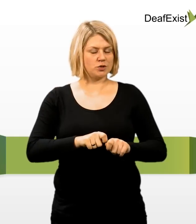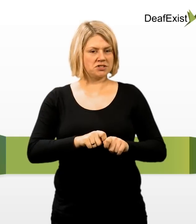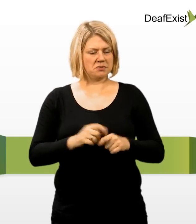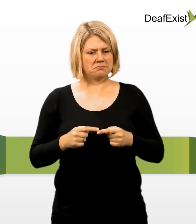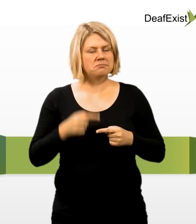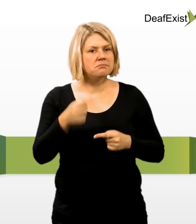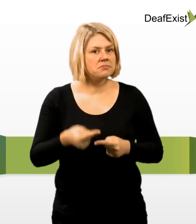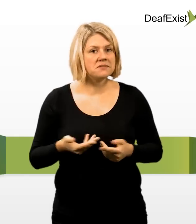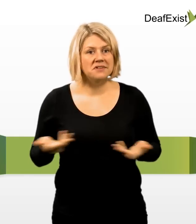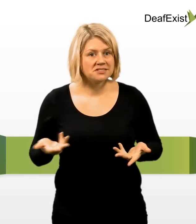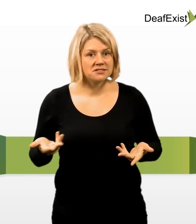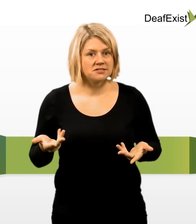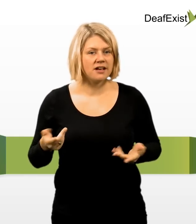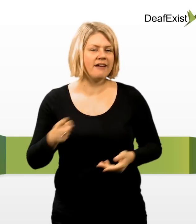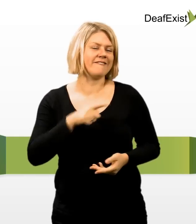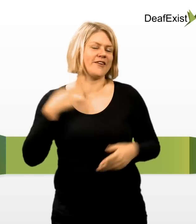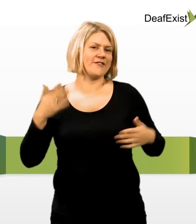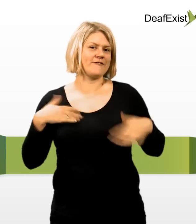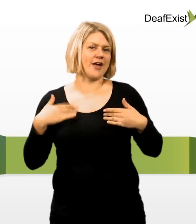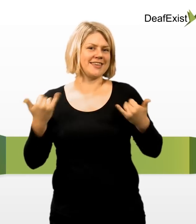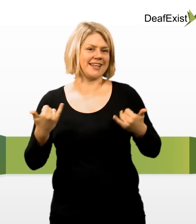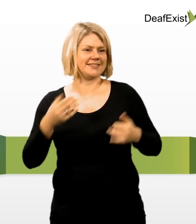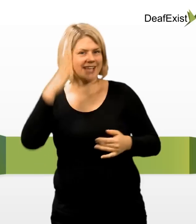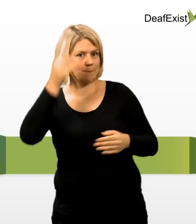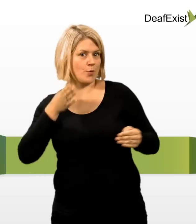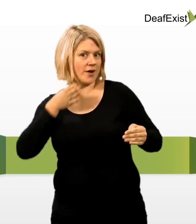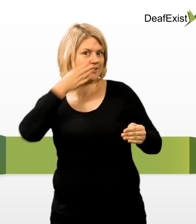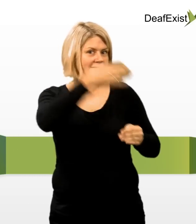Wie geht es nun weiter? Wir freuen uns schon auf Hamburg,